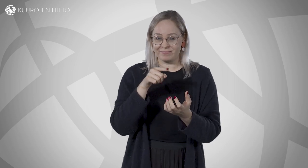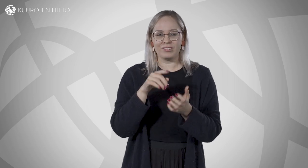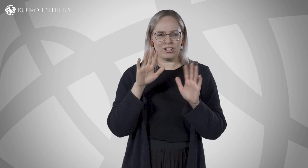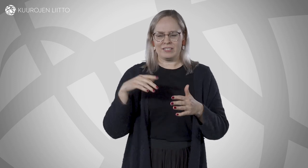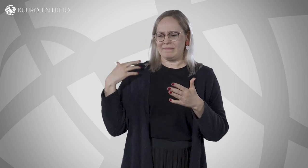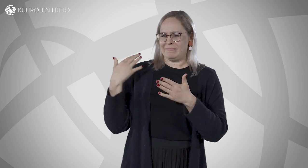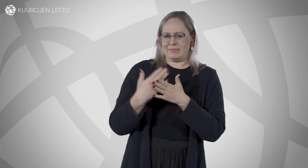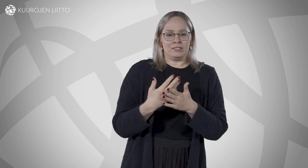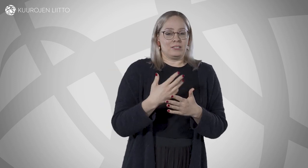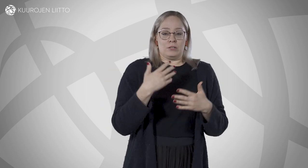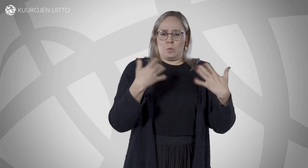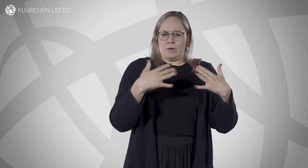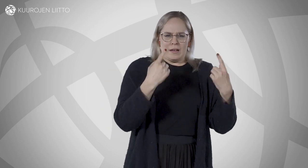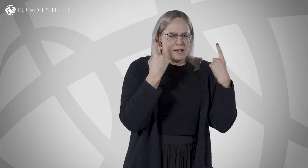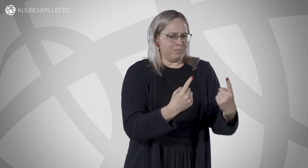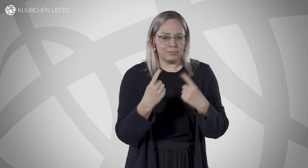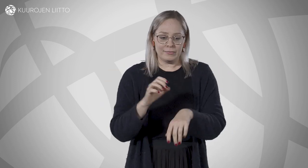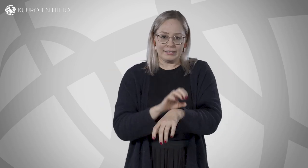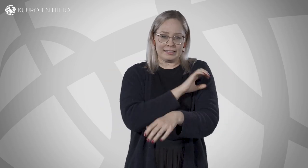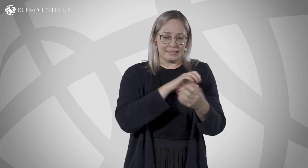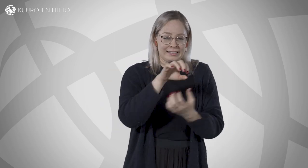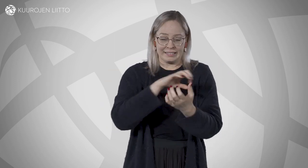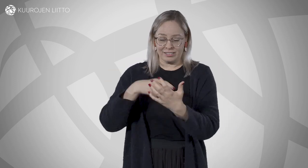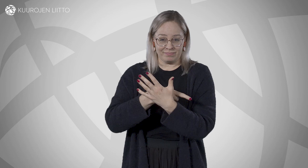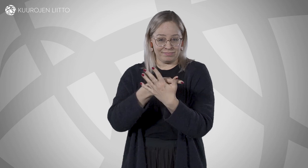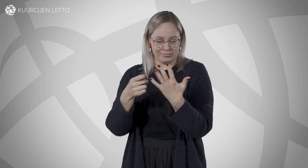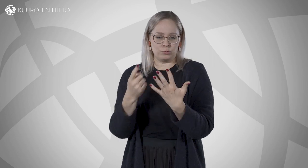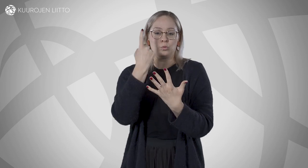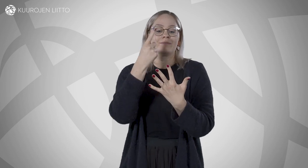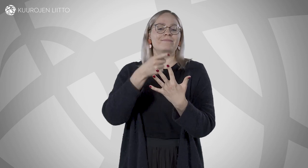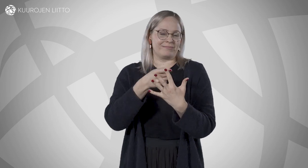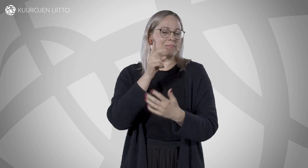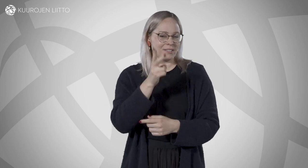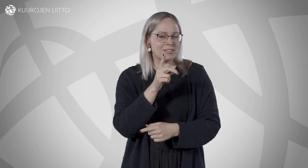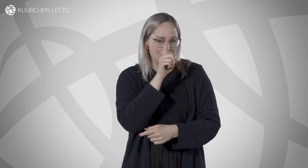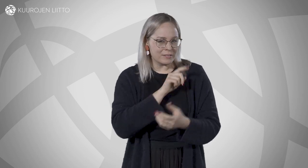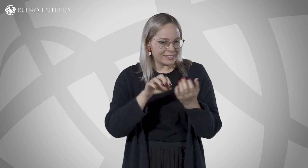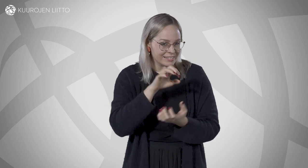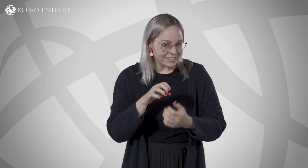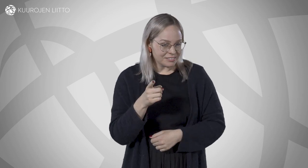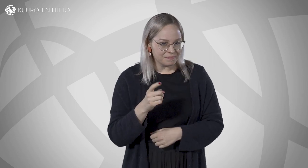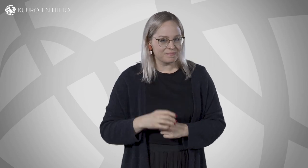joka on yksi historian merkittävimmistä energiakriiseistä.